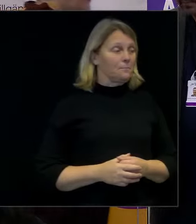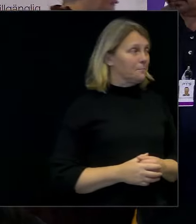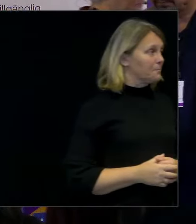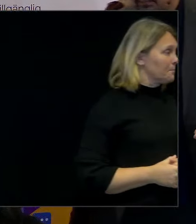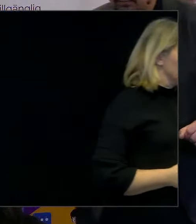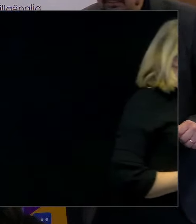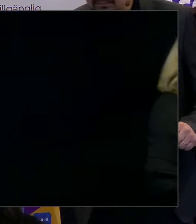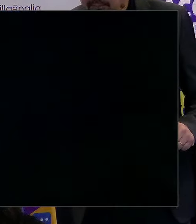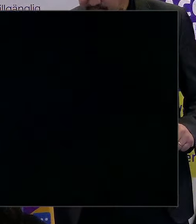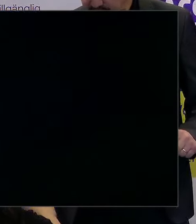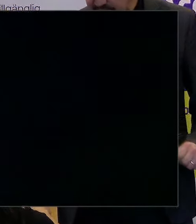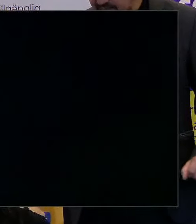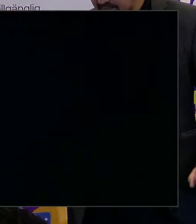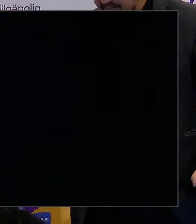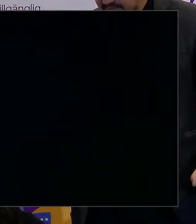tack Hans. jättebra.